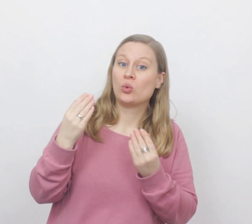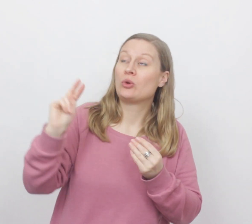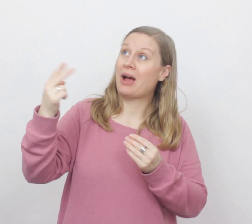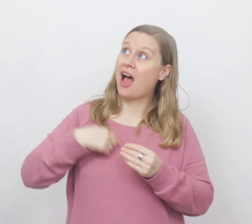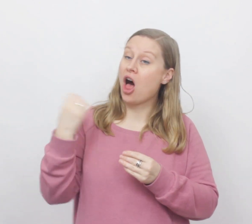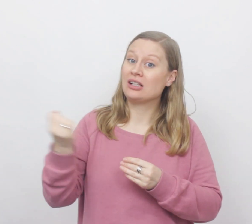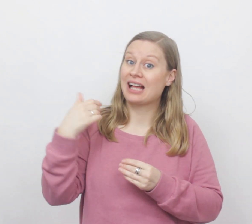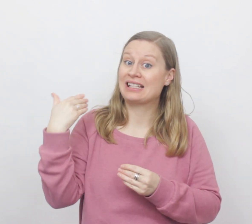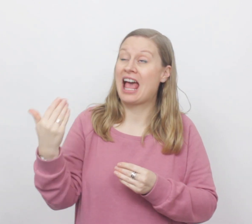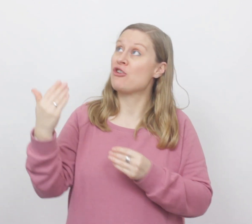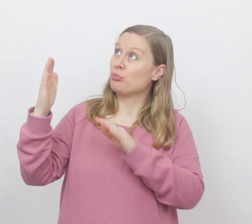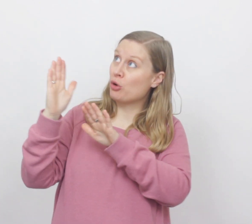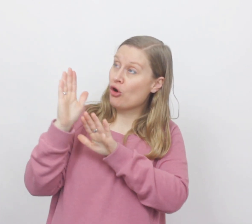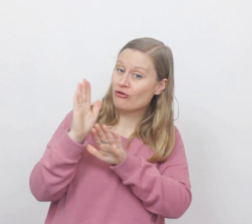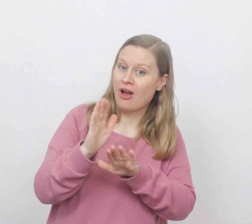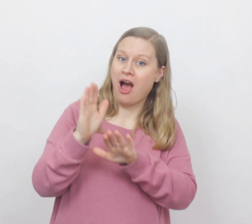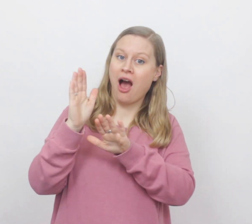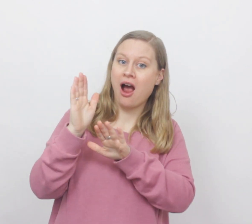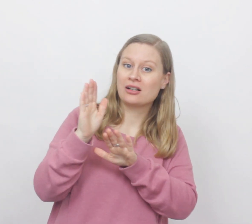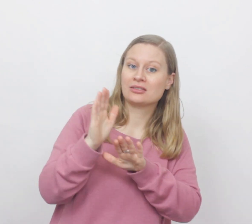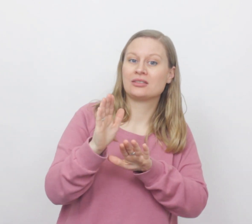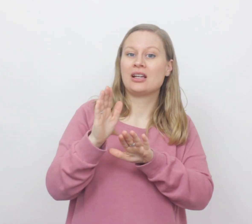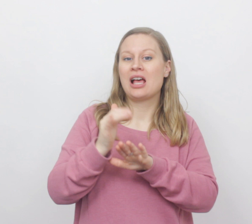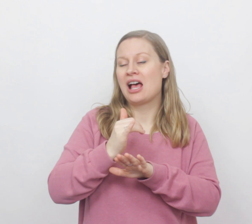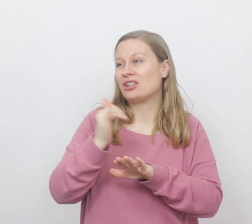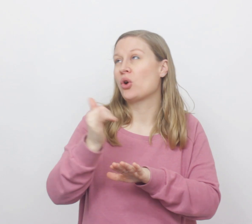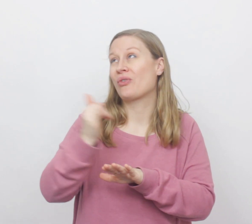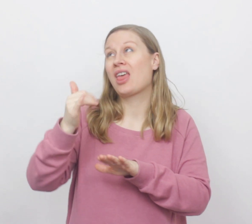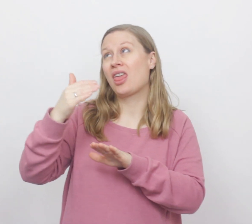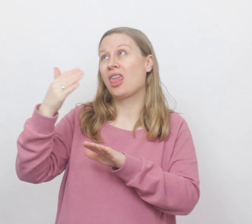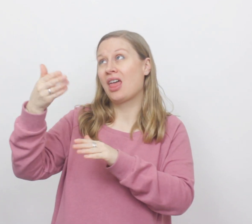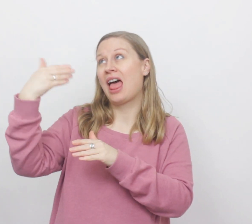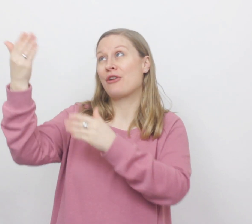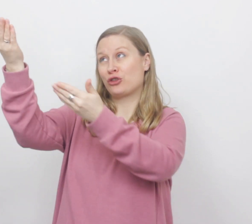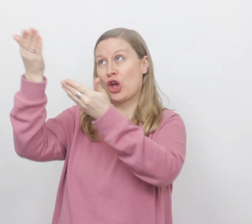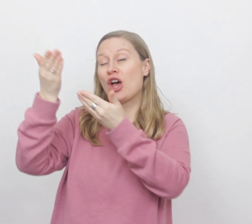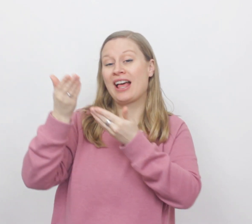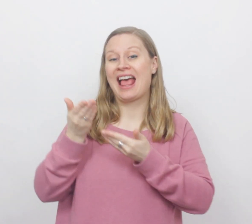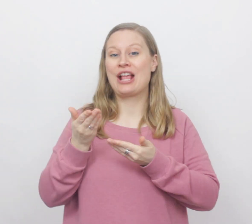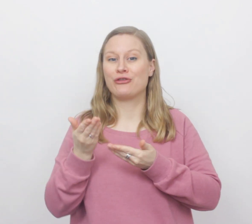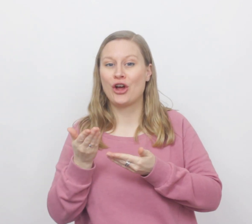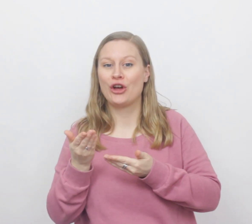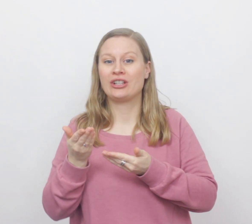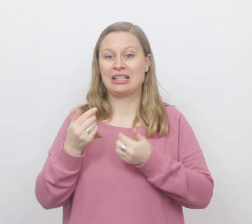Hoe U mij altijd heeft bewaard en zoveel geeft gegeven.